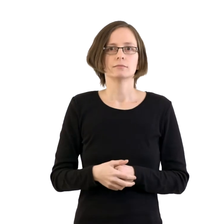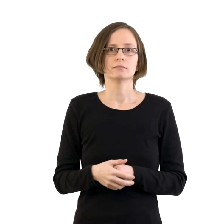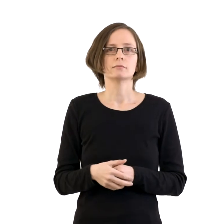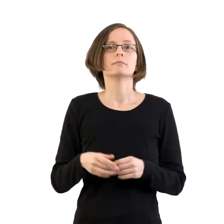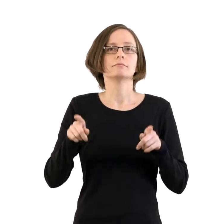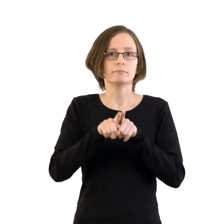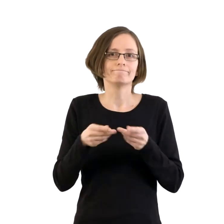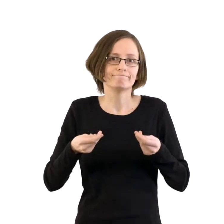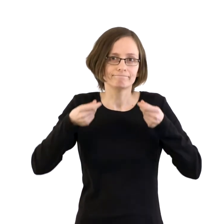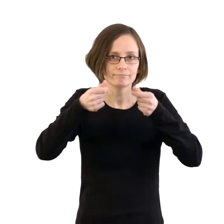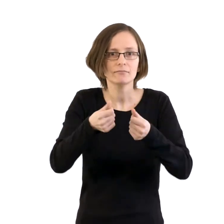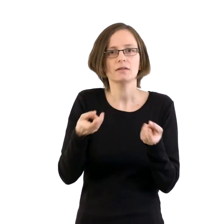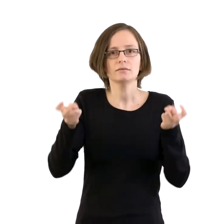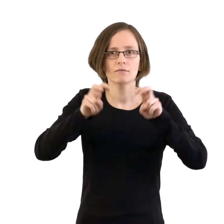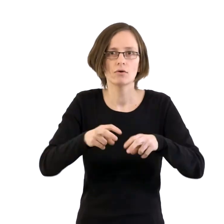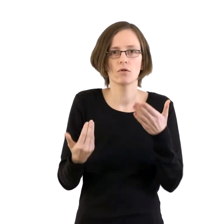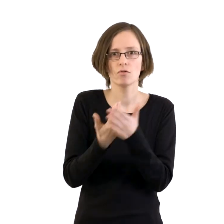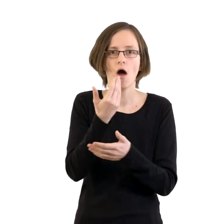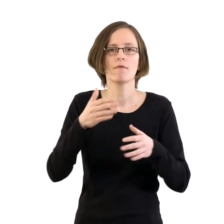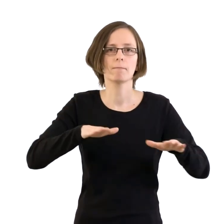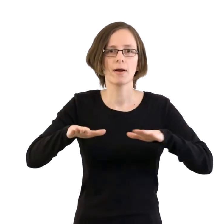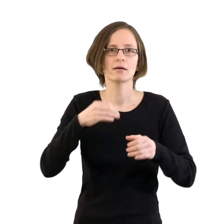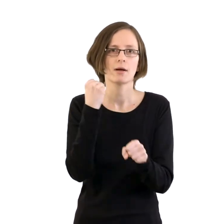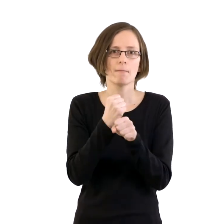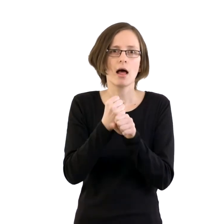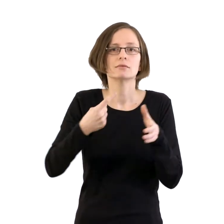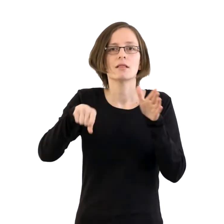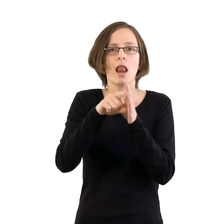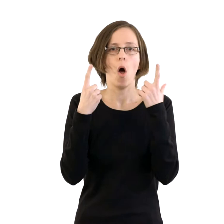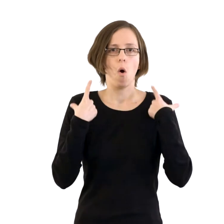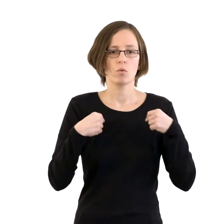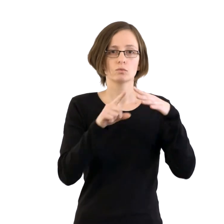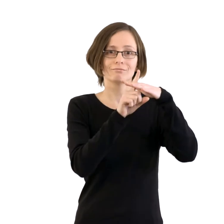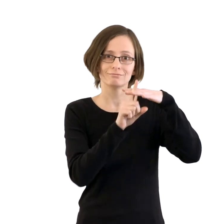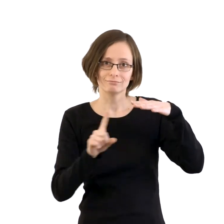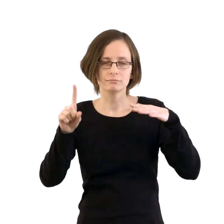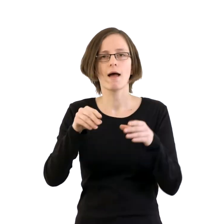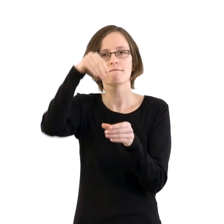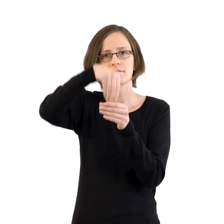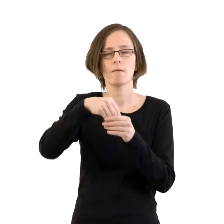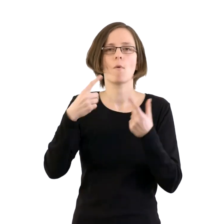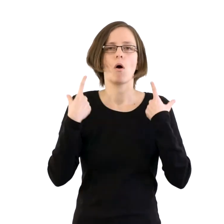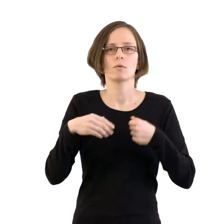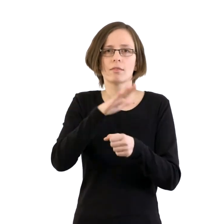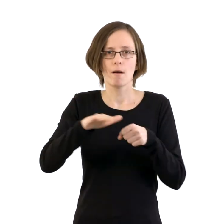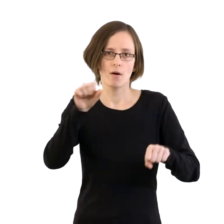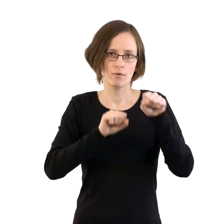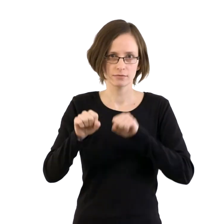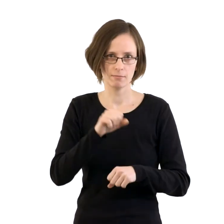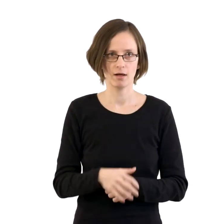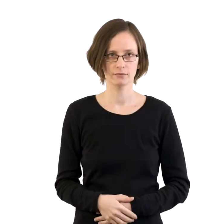oraz wsparcia finansowego pomostowego na tworzenie nowych miejsc pracy dla osób wykluczonych społecznie w tym osób niepełnosprawnych.